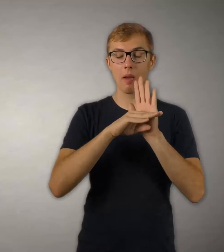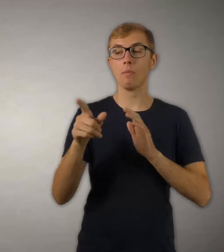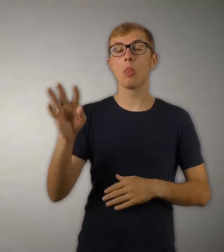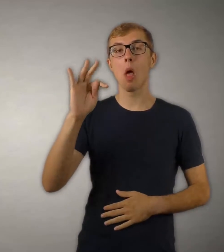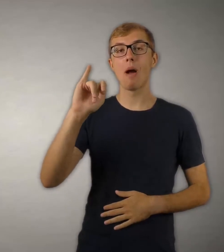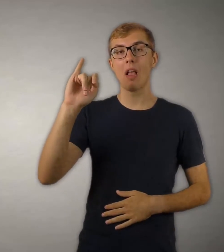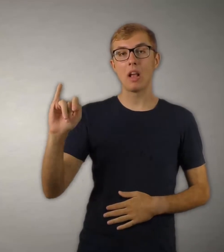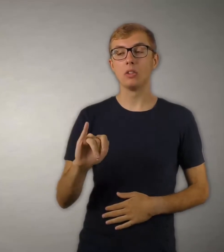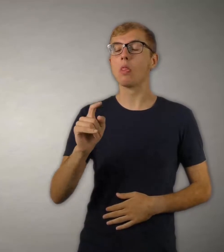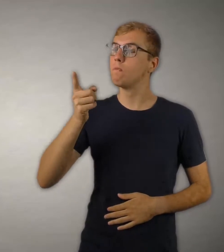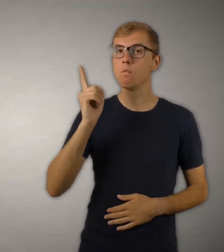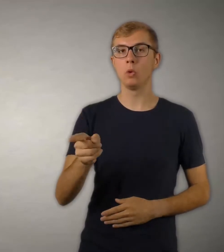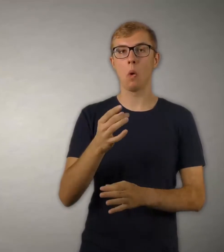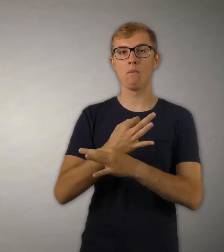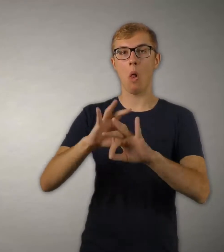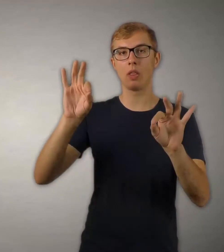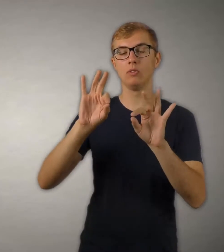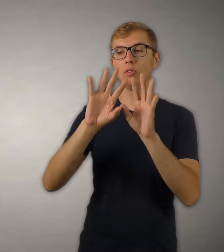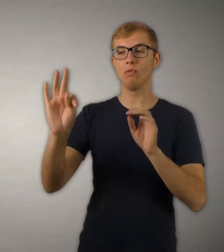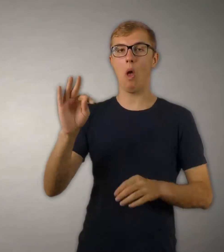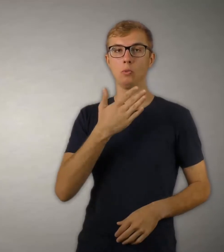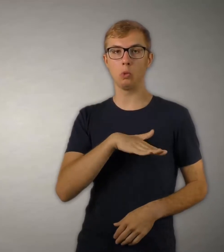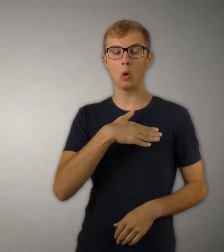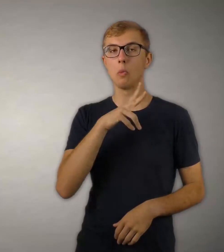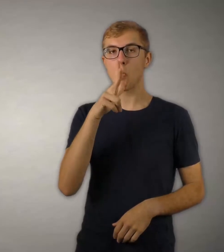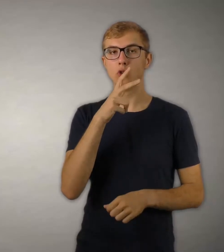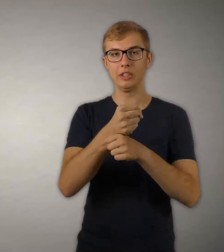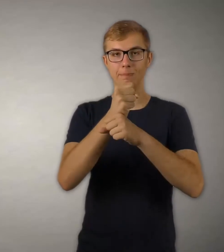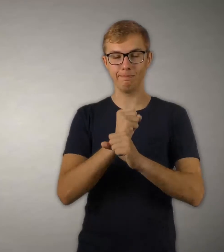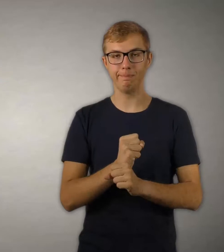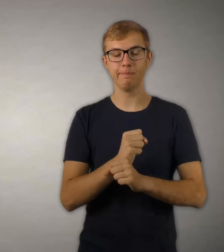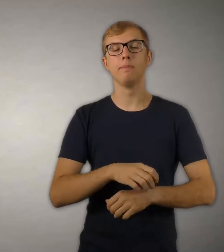aby z tego majątku wykupił z niewoli murzynów służących u Jeffersona.